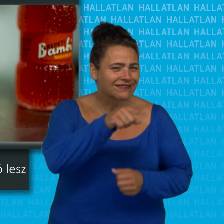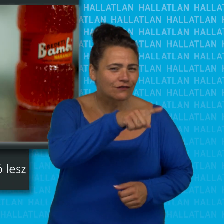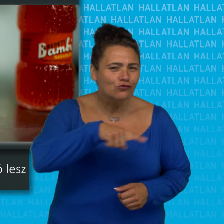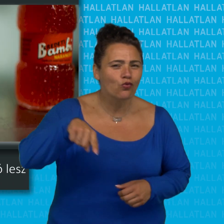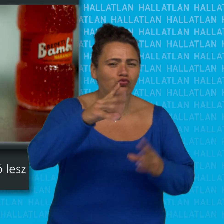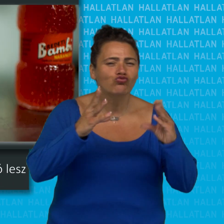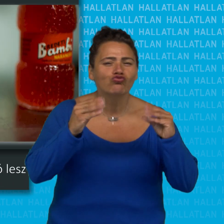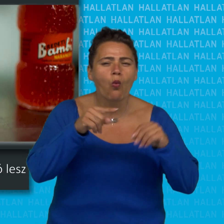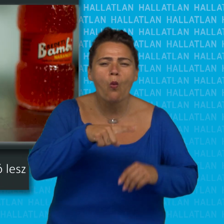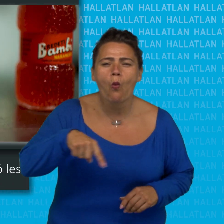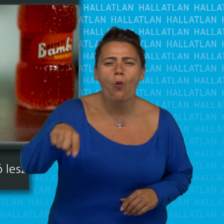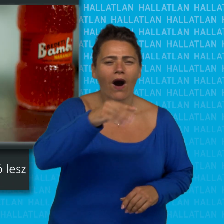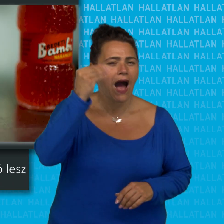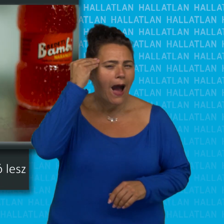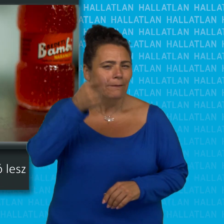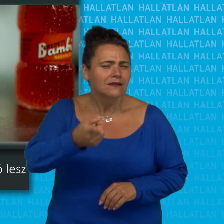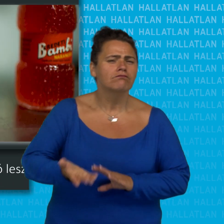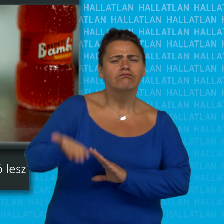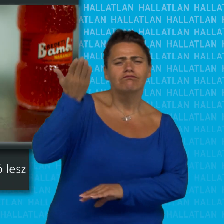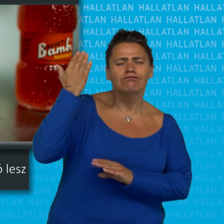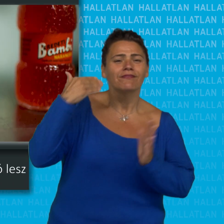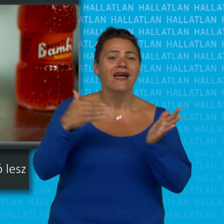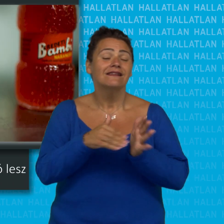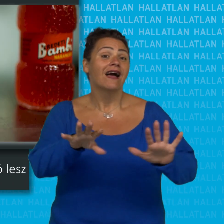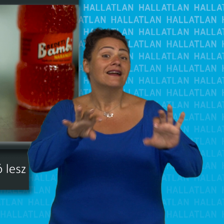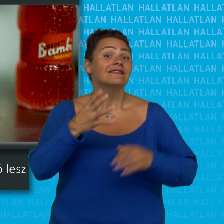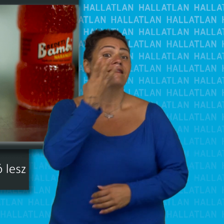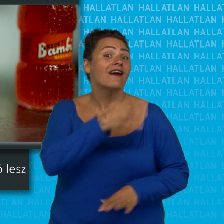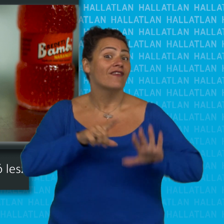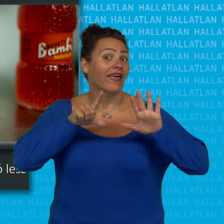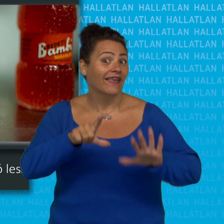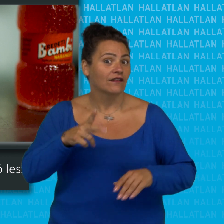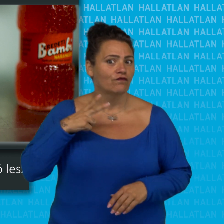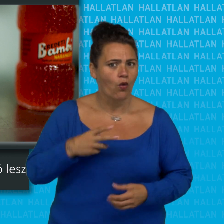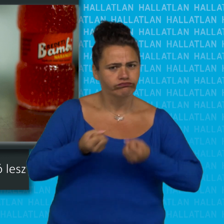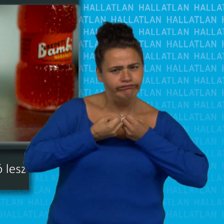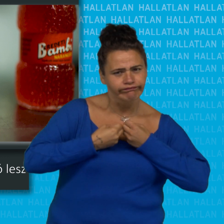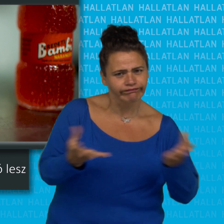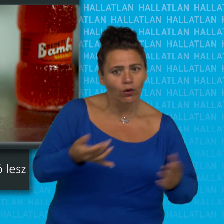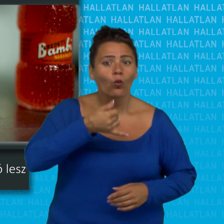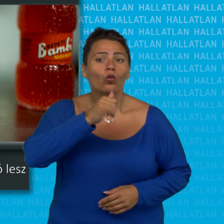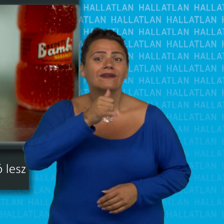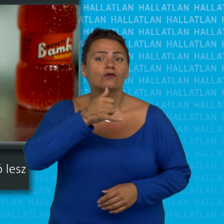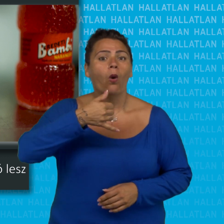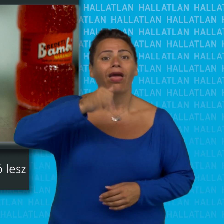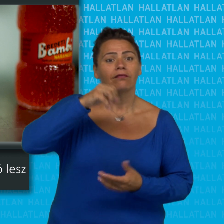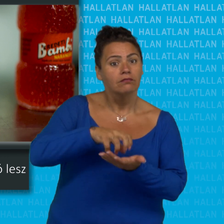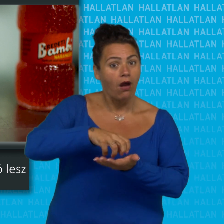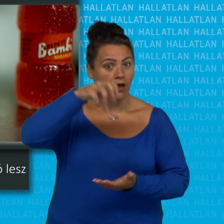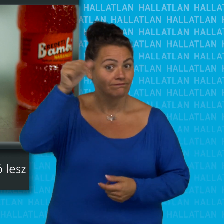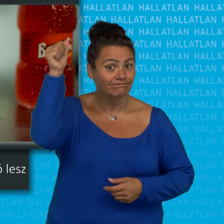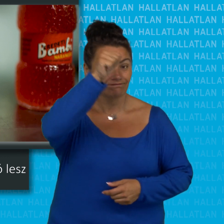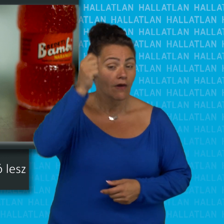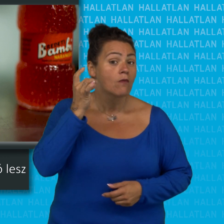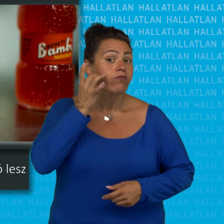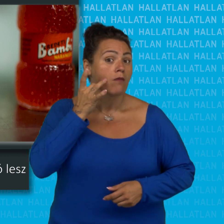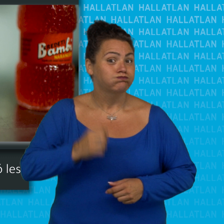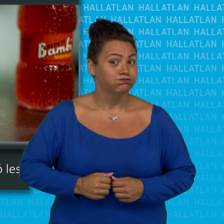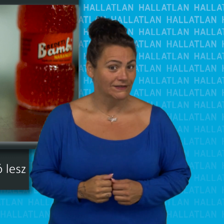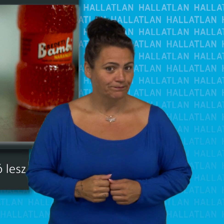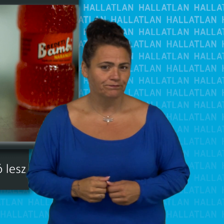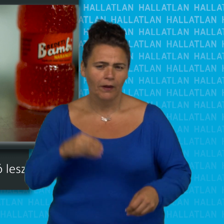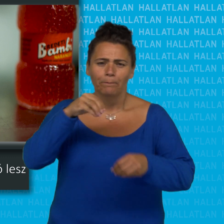Biztos, hogy rengetegen emlékeznek még az 1947-ben megjelent Bambi nevű magyar üdítőre,